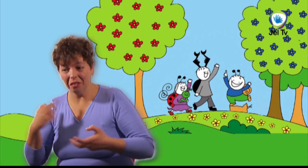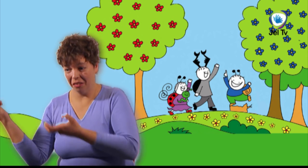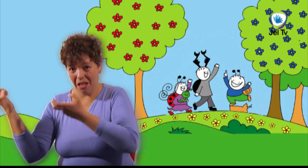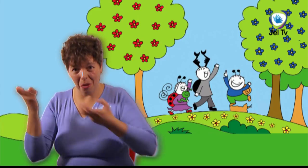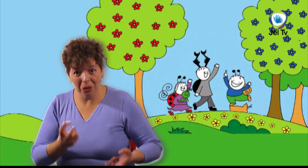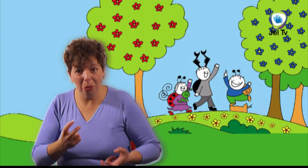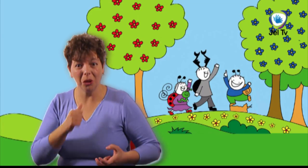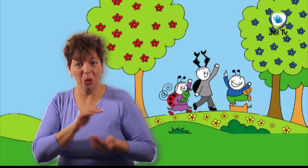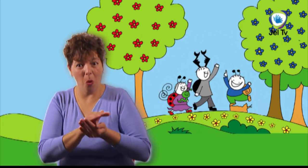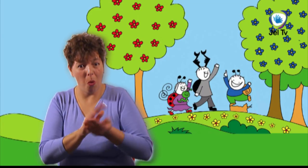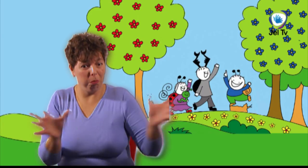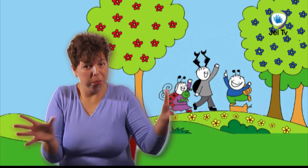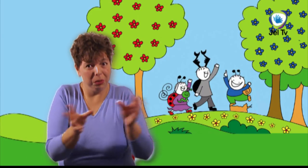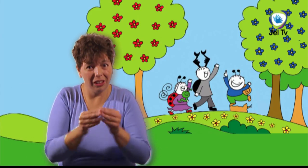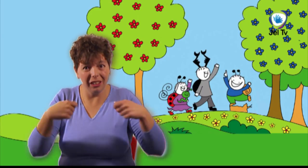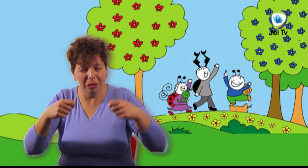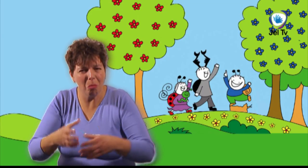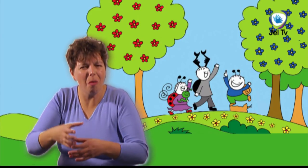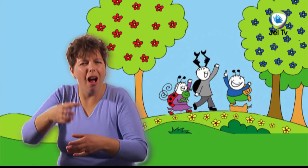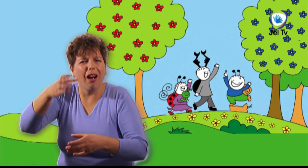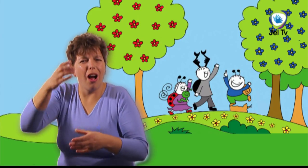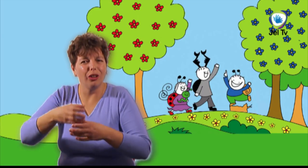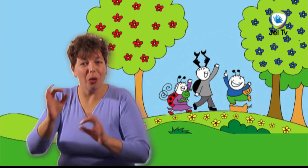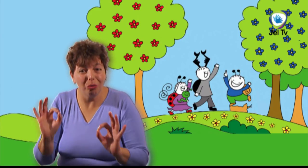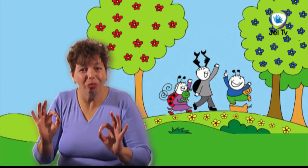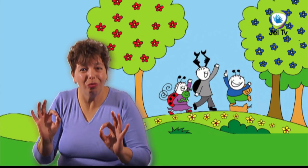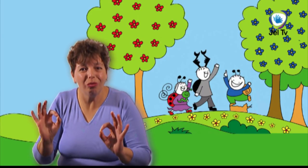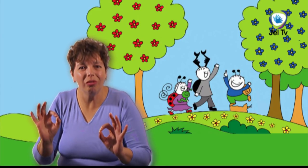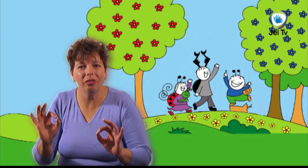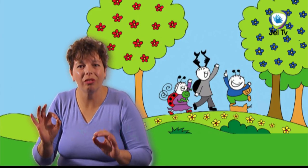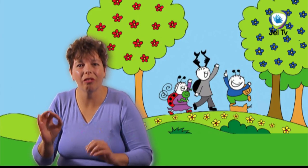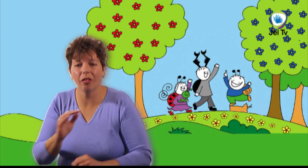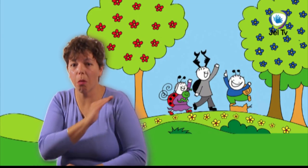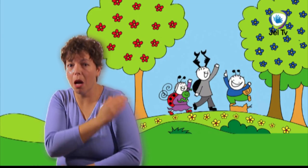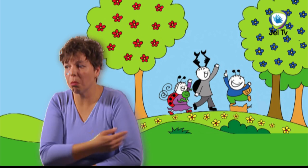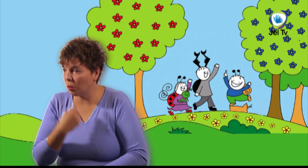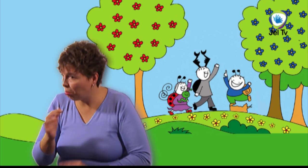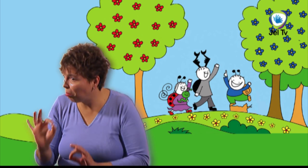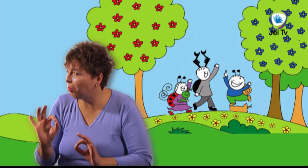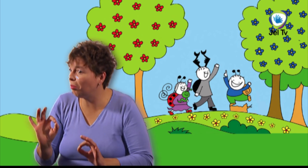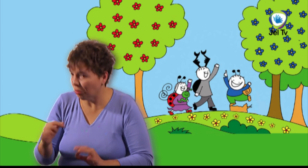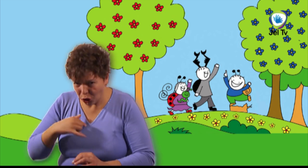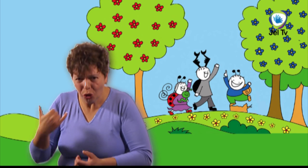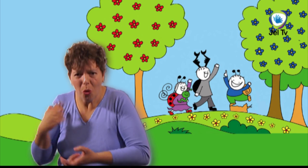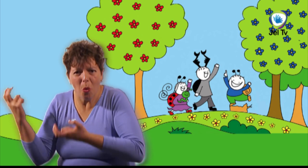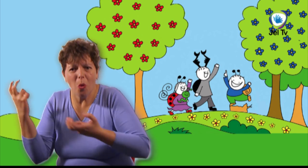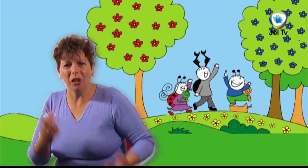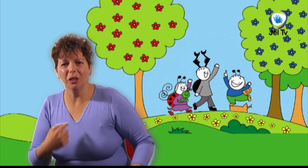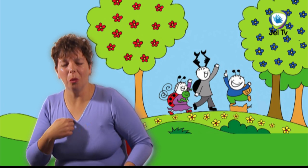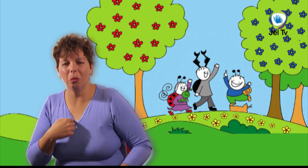Elhozom, és akkor több kockánk lesz! Építhetünk együtt igazi, magas tornyot, amilyet Gömbi szeretne! Én is hozom! -tette hozzá Babóca.